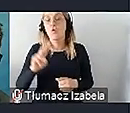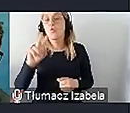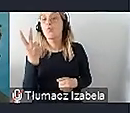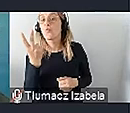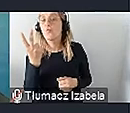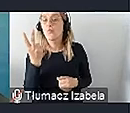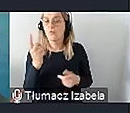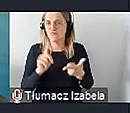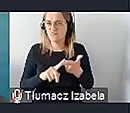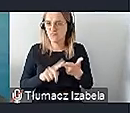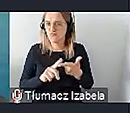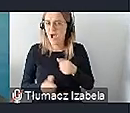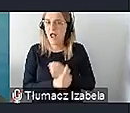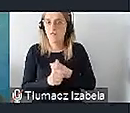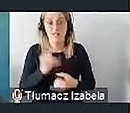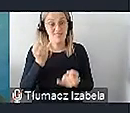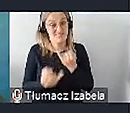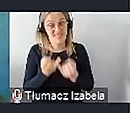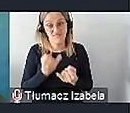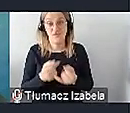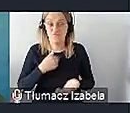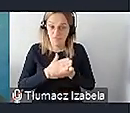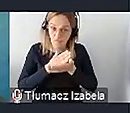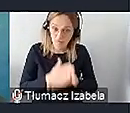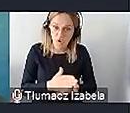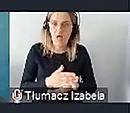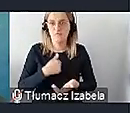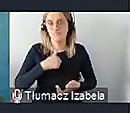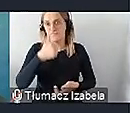Nawet jeśli sobie poradzimy z tym pierwszym i stwierdzimy,